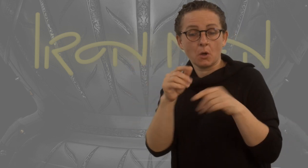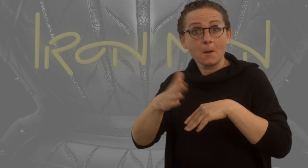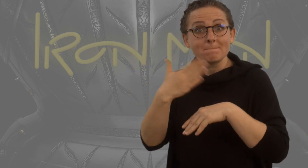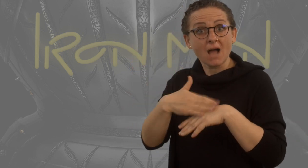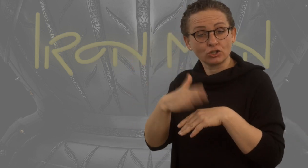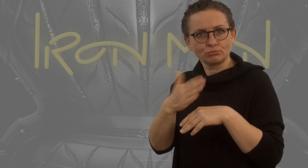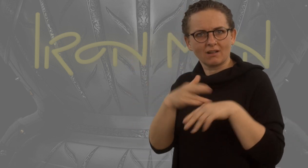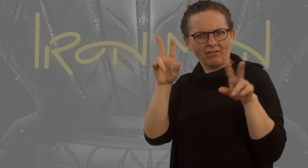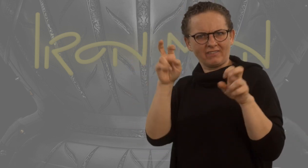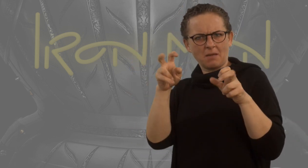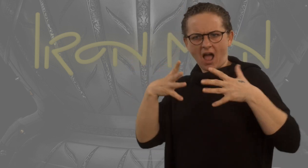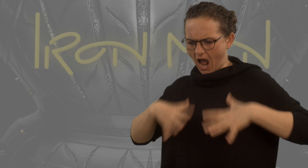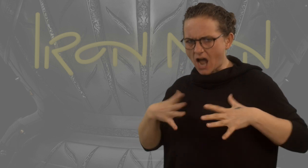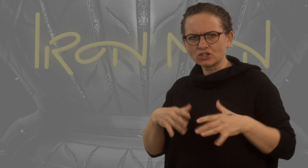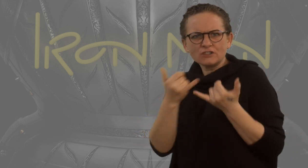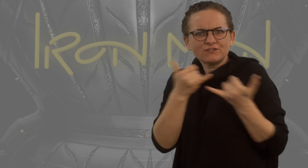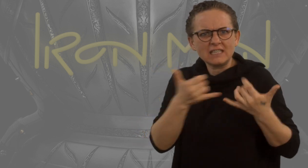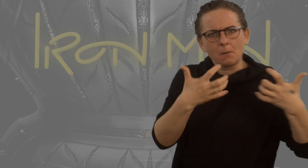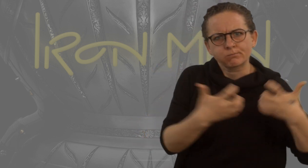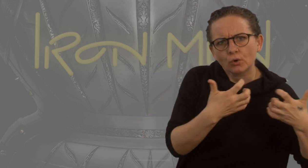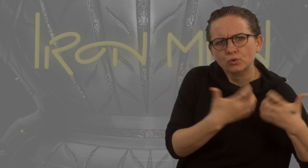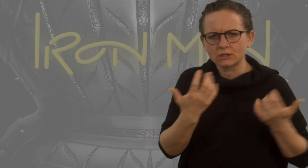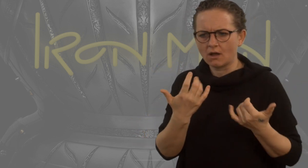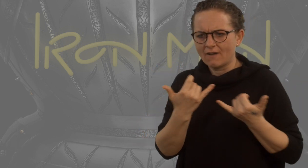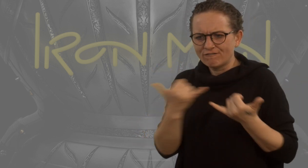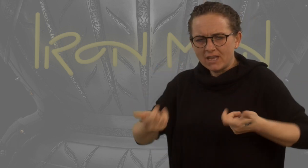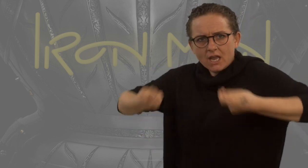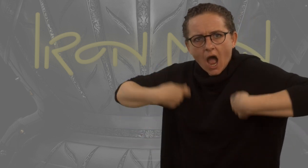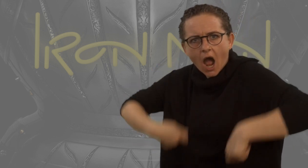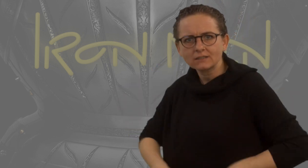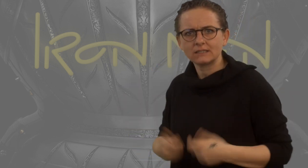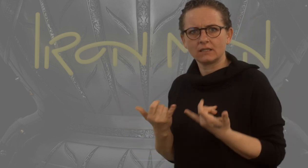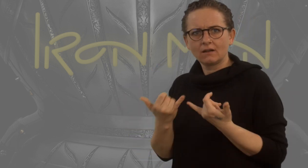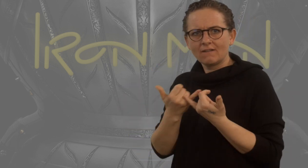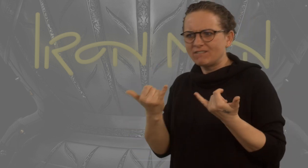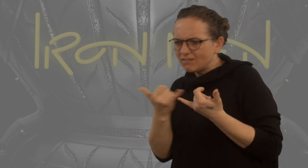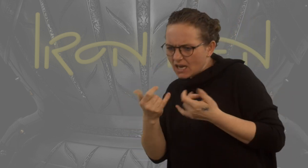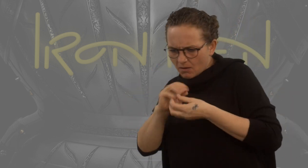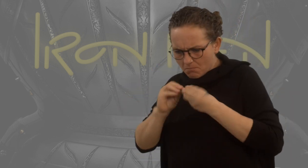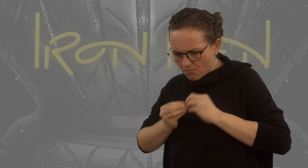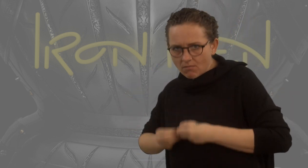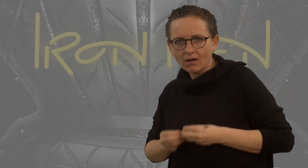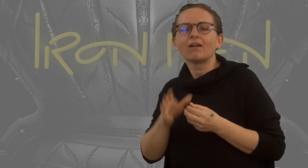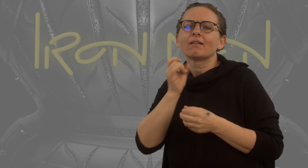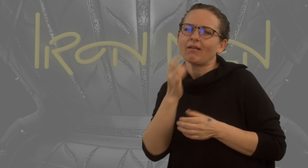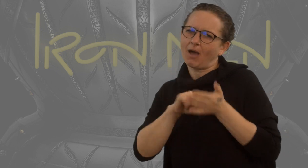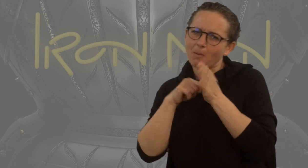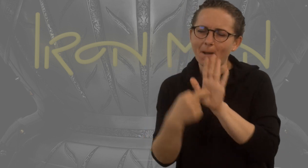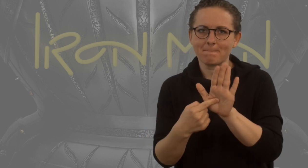Themen wie die Herstellung und die Art und Weise wie eine Rüstung getragen wird, werden besprochen.